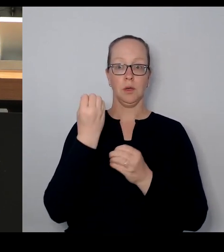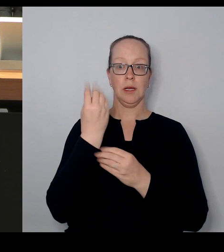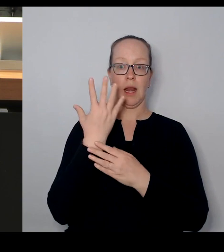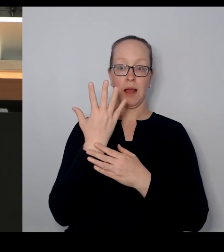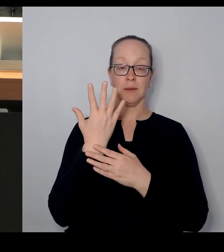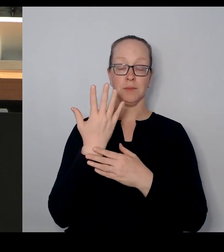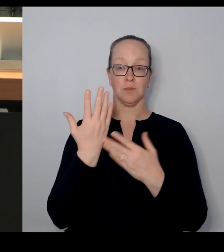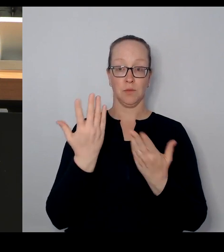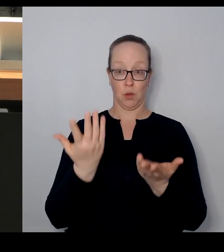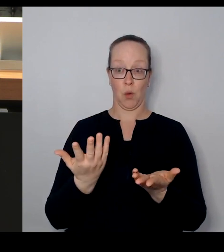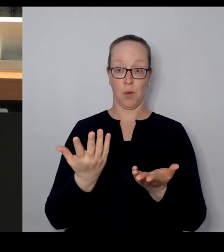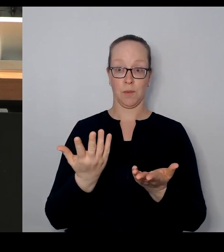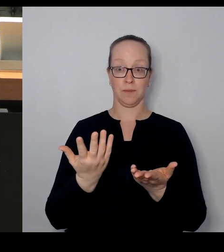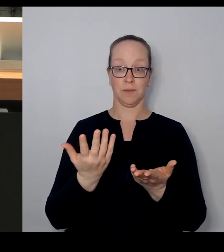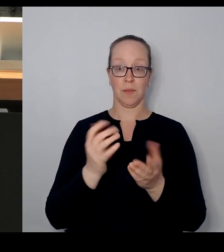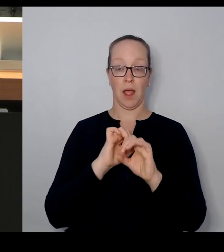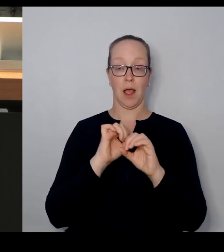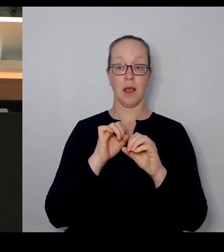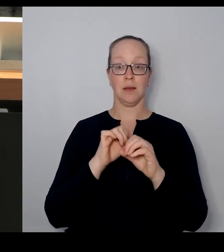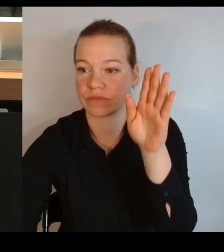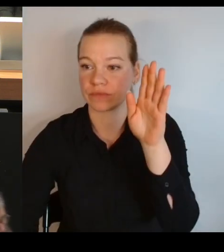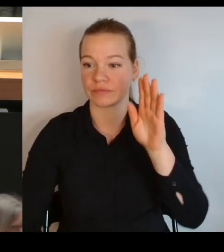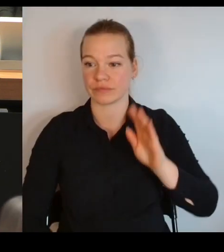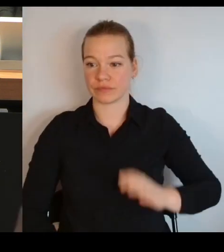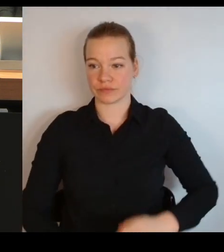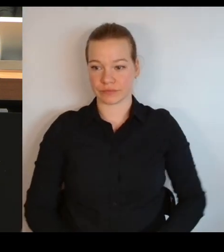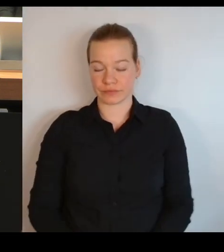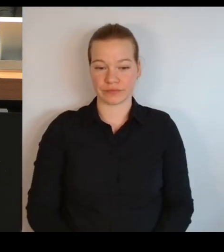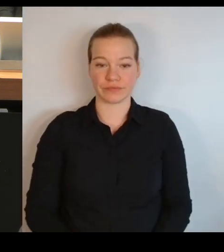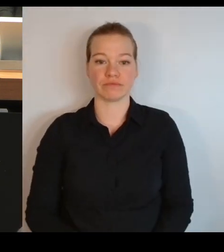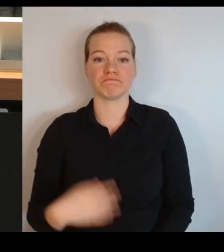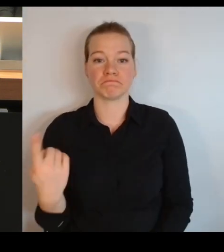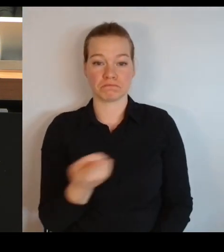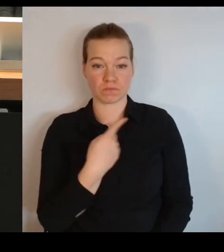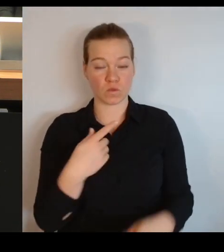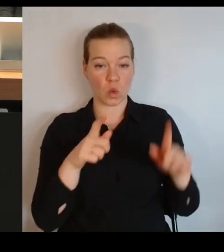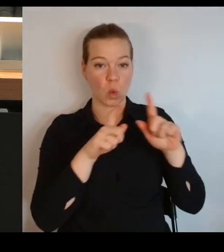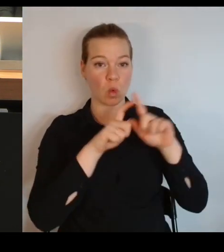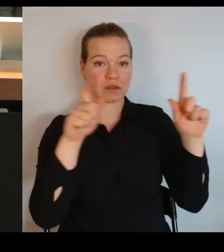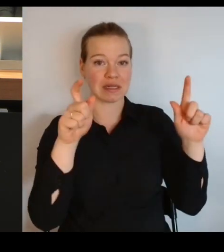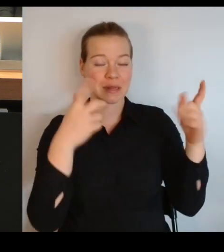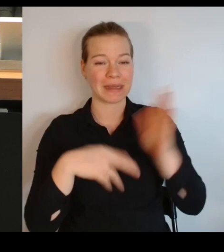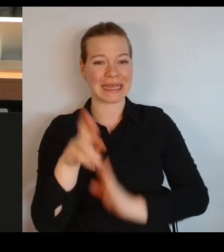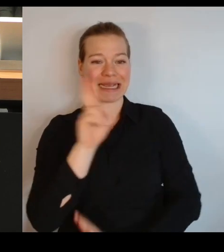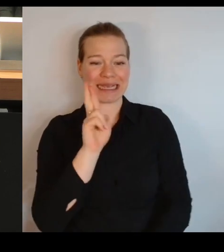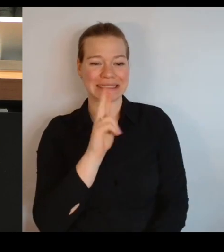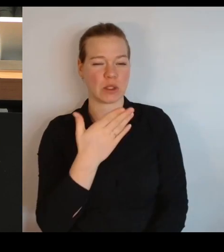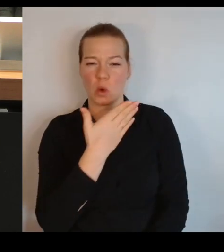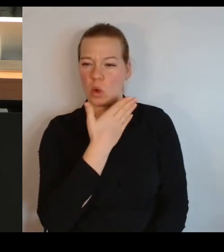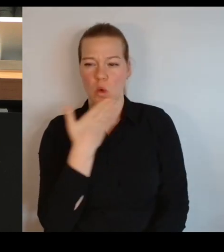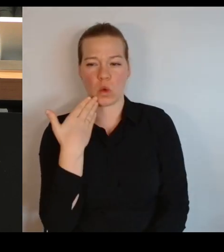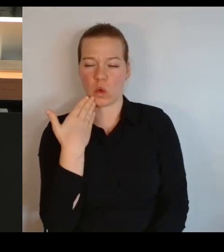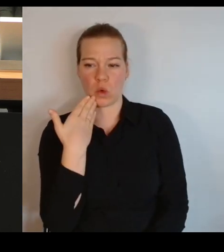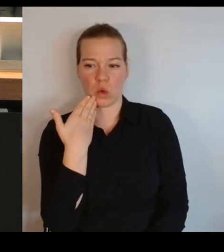Unternehmen auch wieder Kundinnen und Kunden annehmen könnten, die auf die Unterstützung der Solidargemeinschaft angewiesen sind.